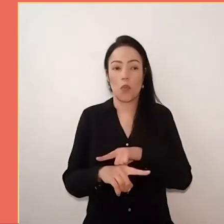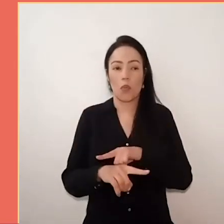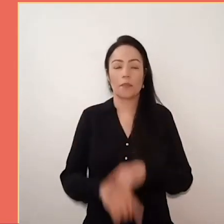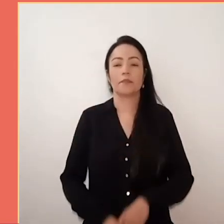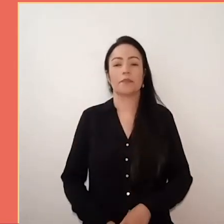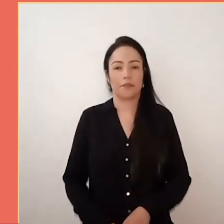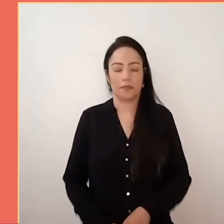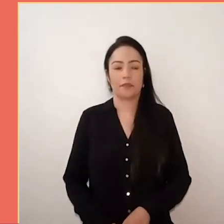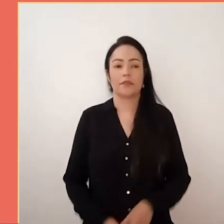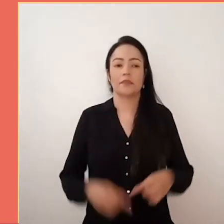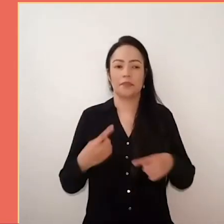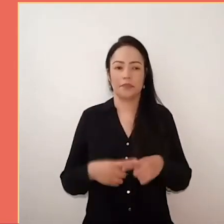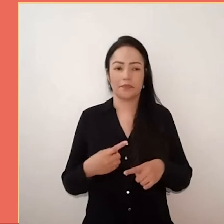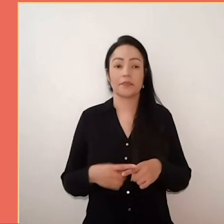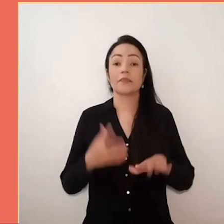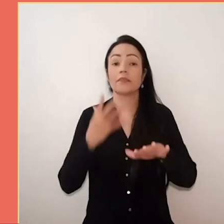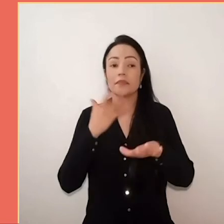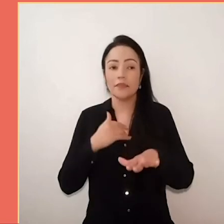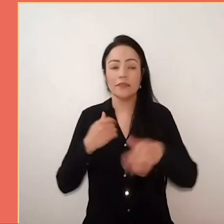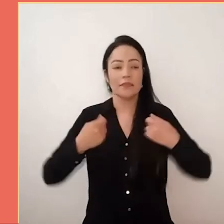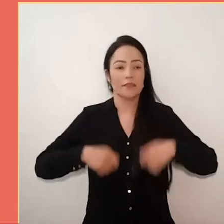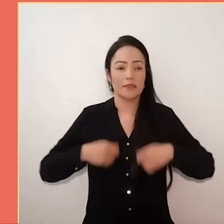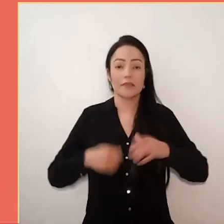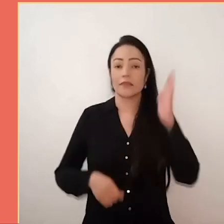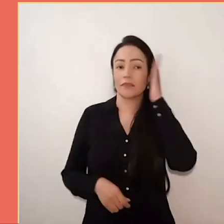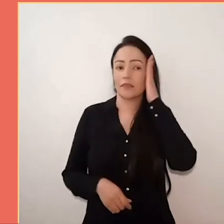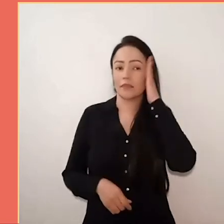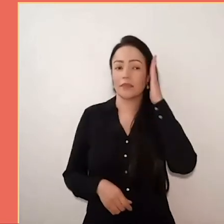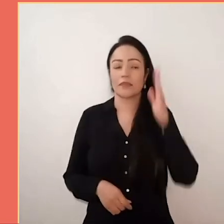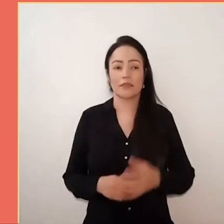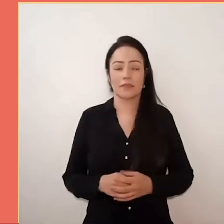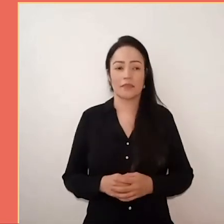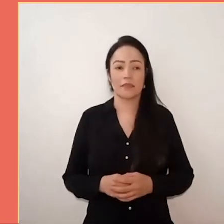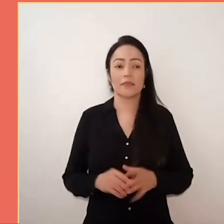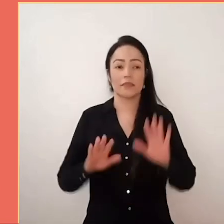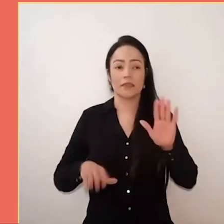Porque as crianças precisam saber que em situações difíceis